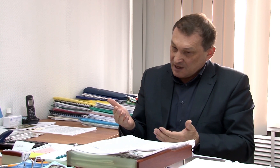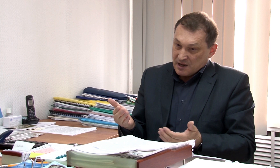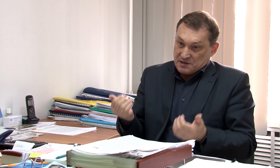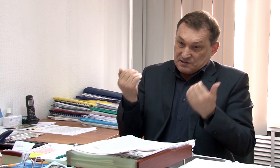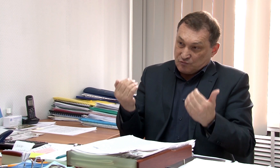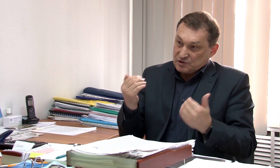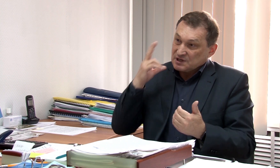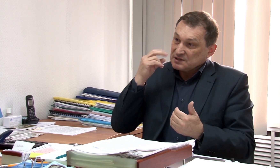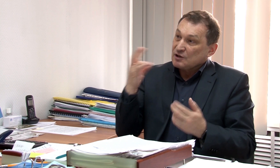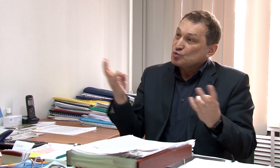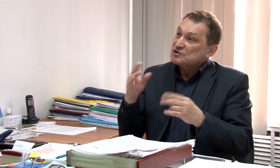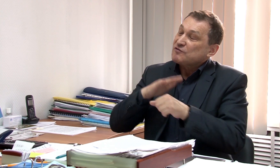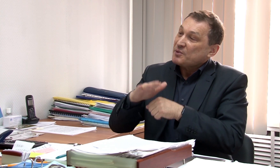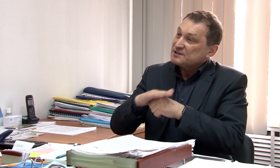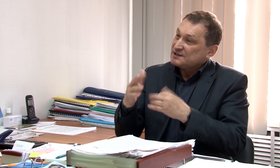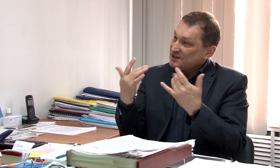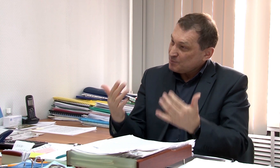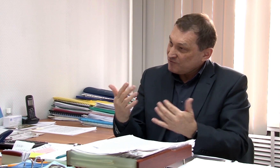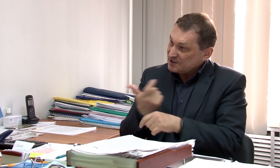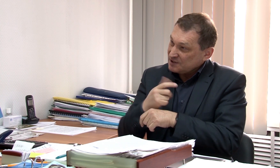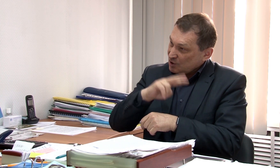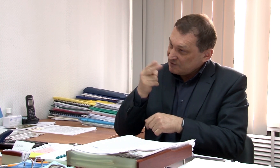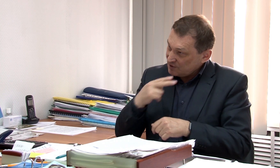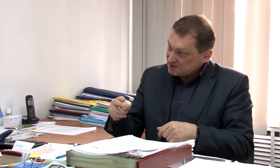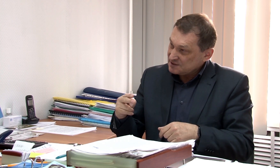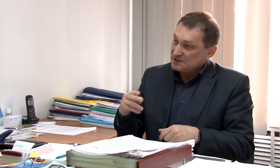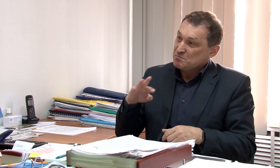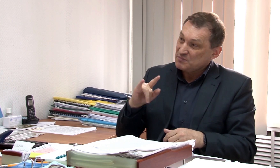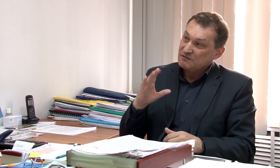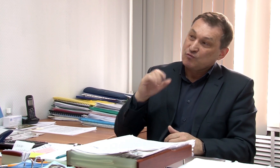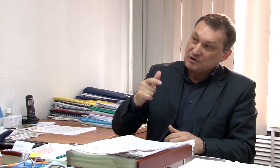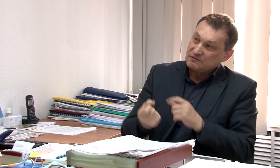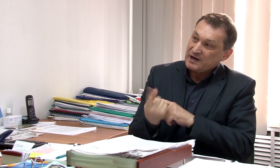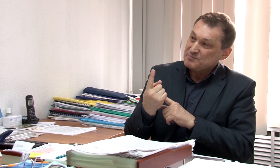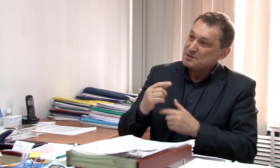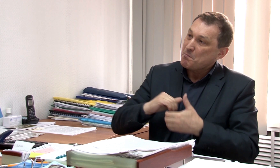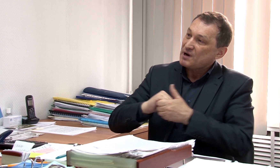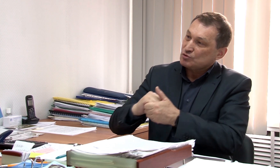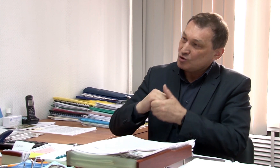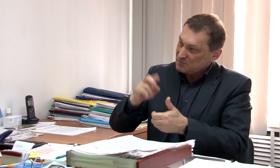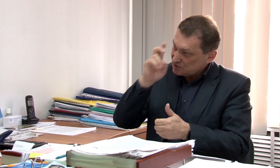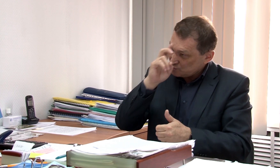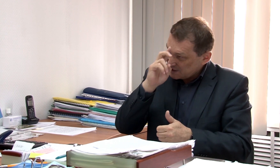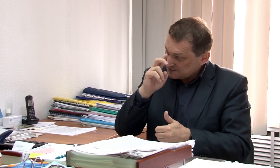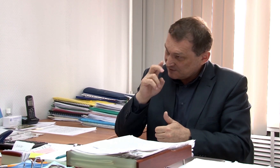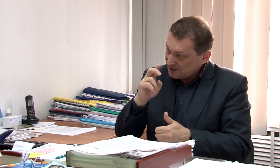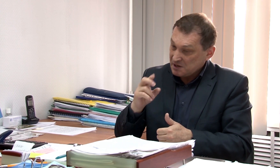сегодня, когда нужно выполнять требования этой Конвенции, а мы, ВОГ, являемся партнёрами государства, -